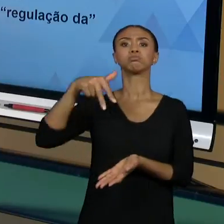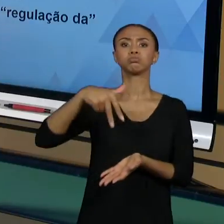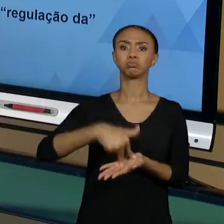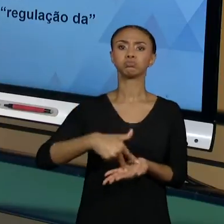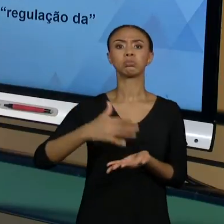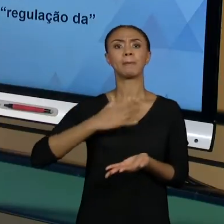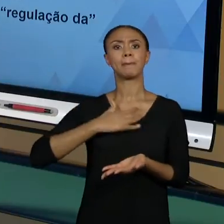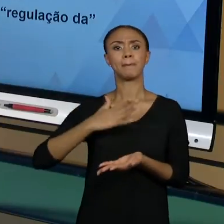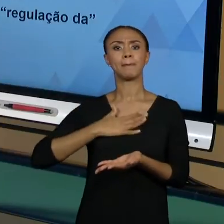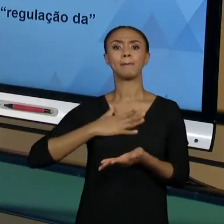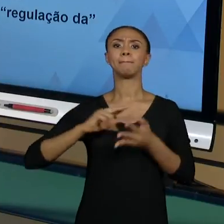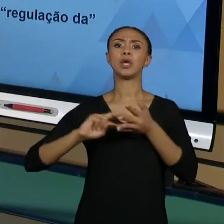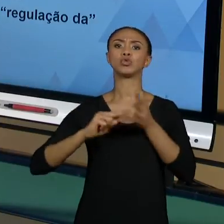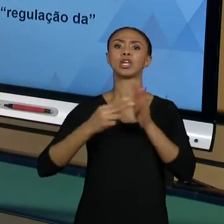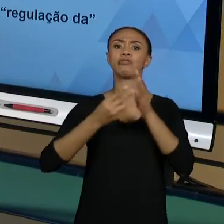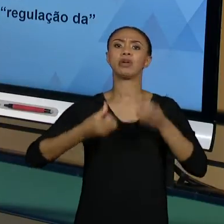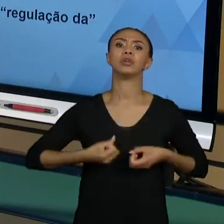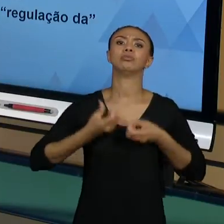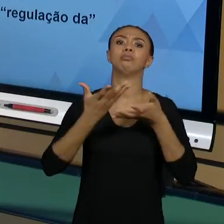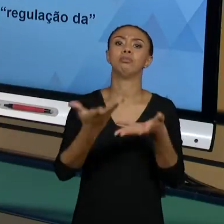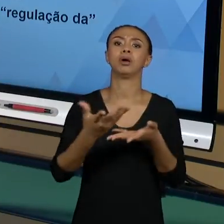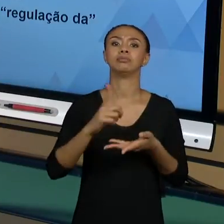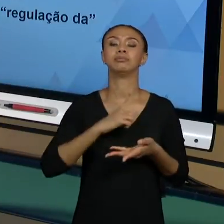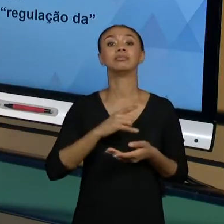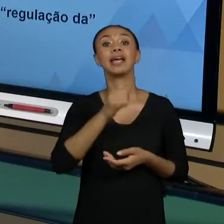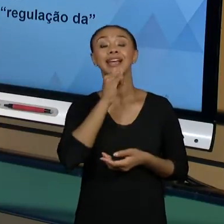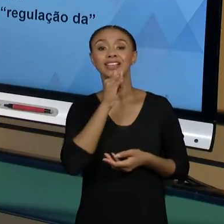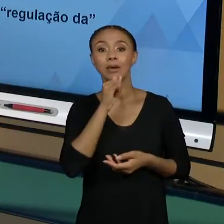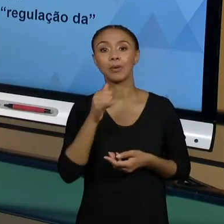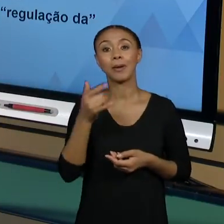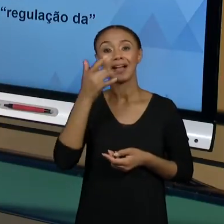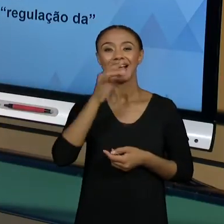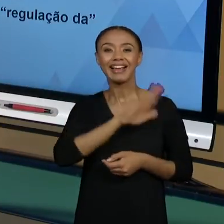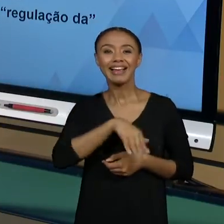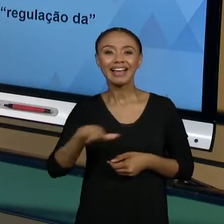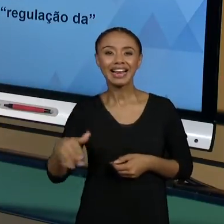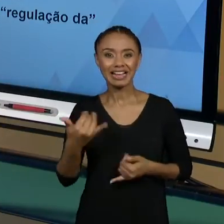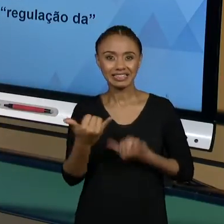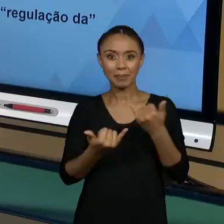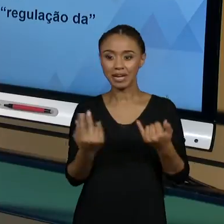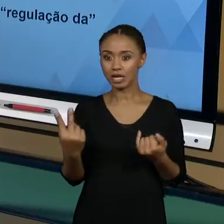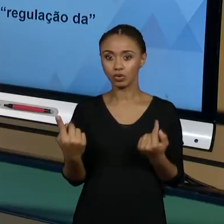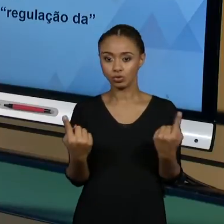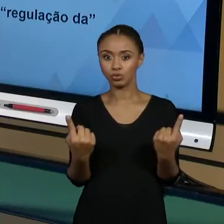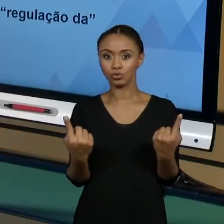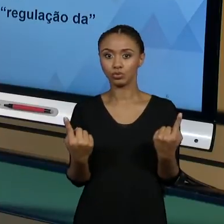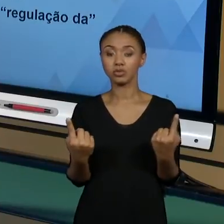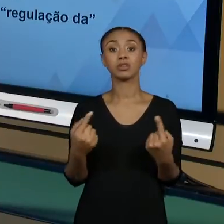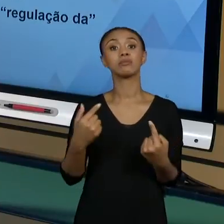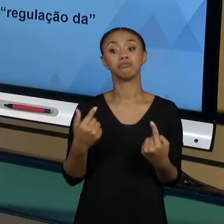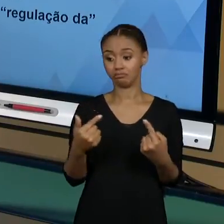MUNDO. ENTÃO DUAS CRIANÇAS BRINCANDO ESTÃO PRODUZINDO CULTURA, NESSE MOMENTO EU ESTOU PRODUZINDO CULTURA, VOCÊ TAMBÉM, E ASSIM